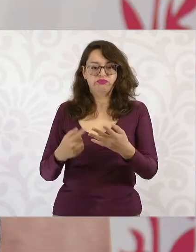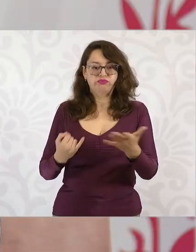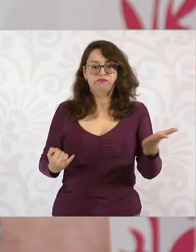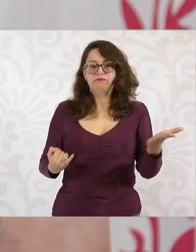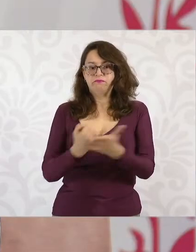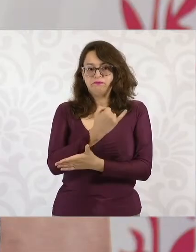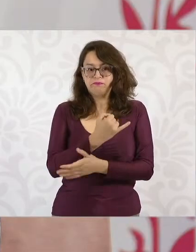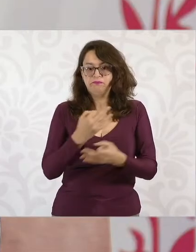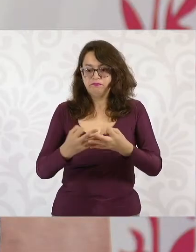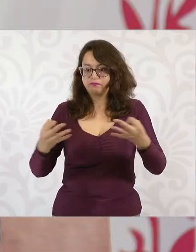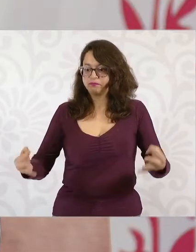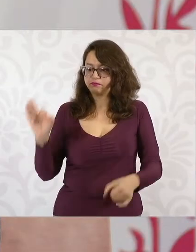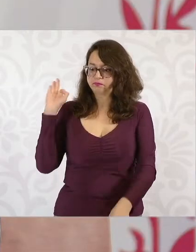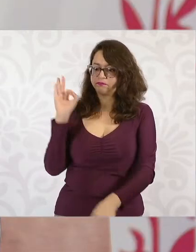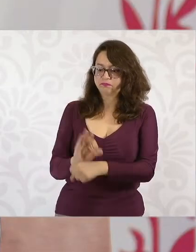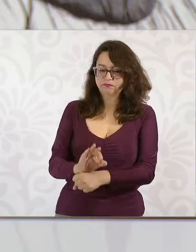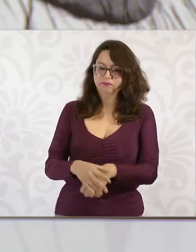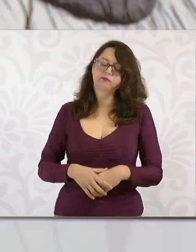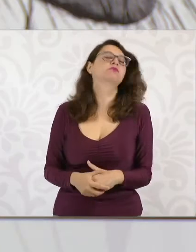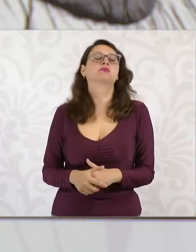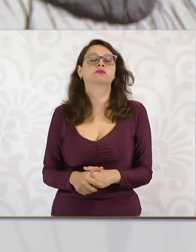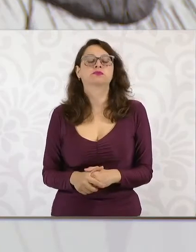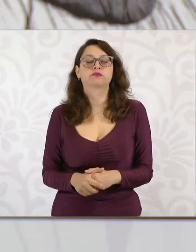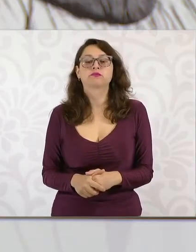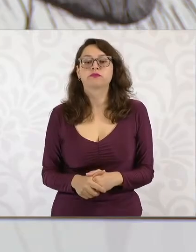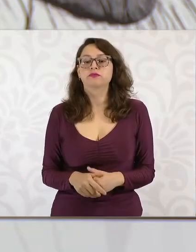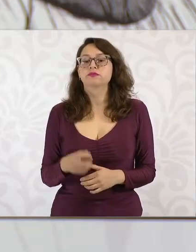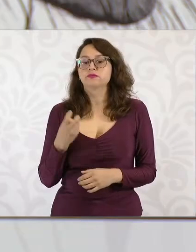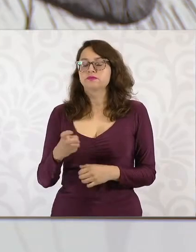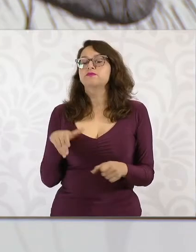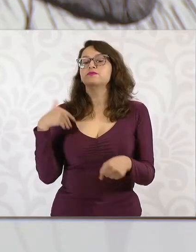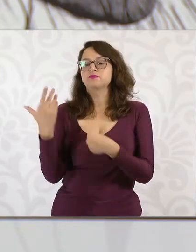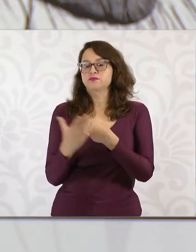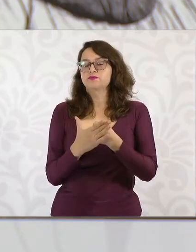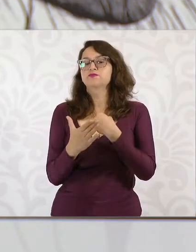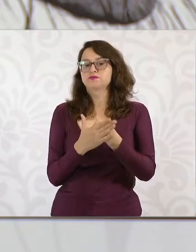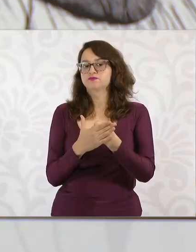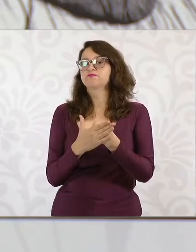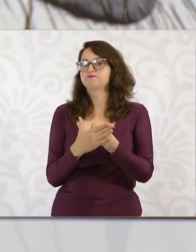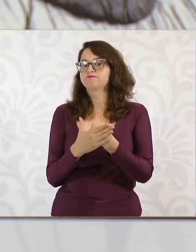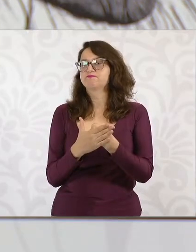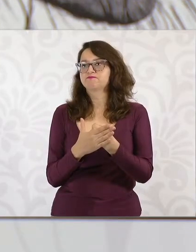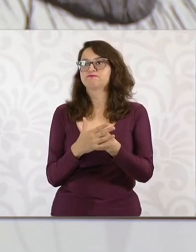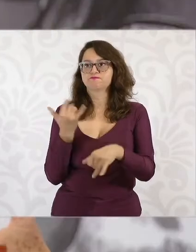integridad territorial de México. Entonces vamos a dar más información una vez que la tengamos de